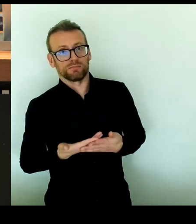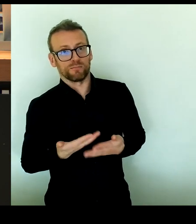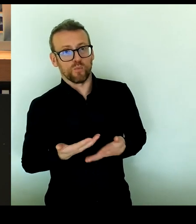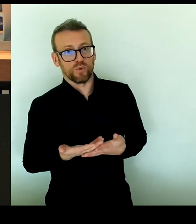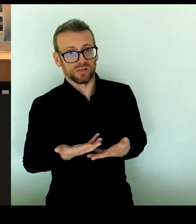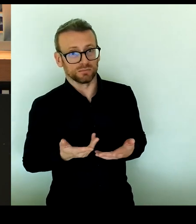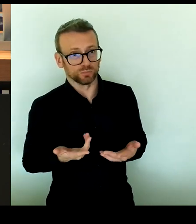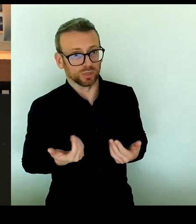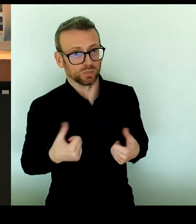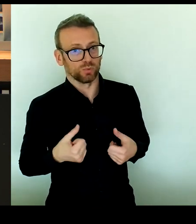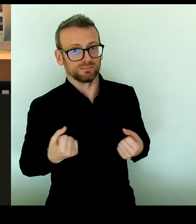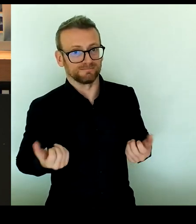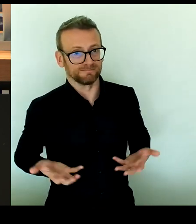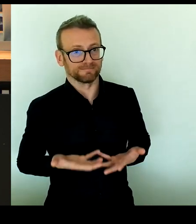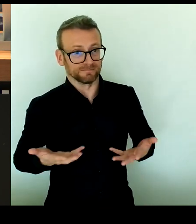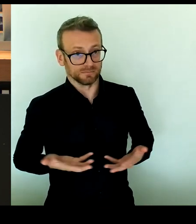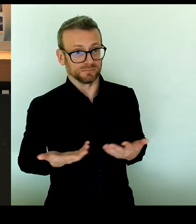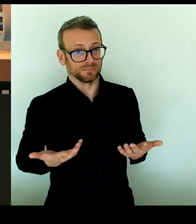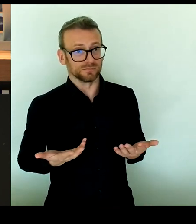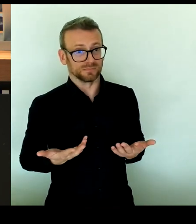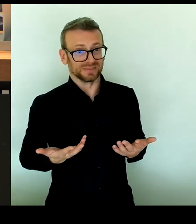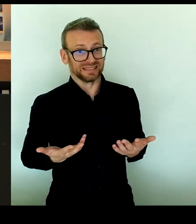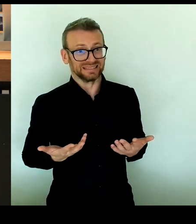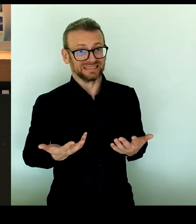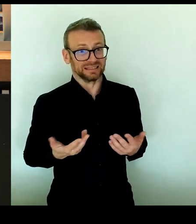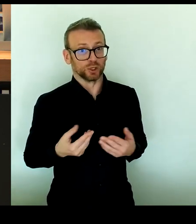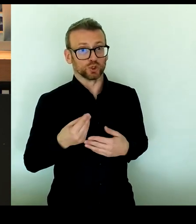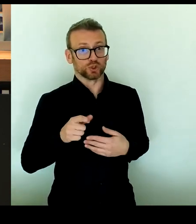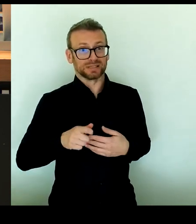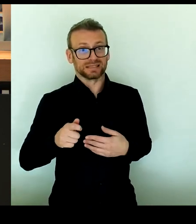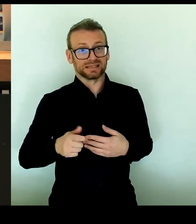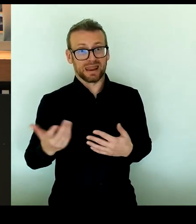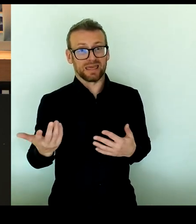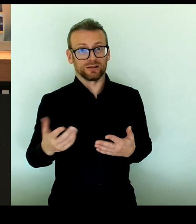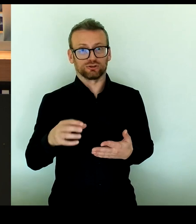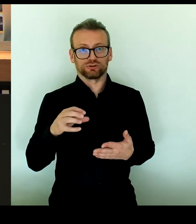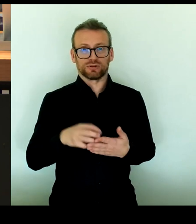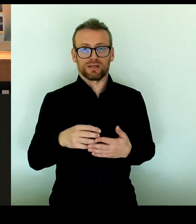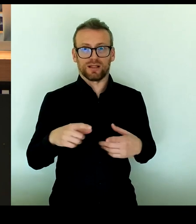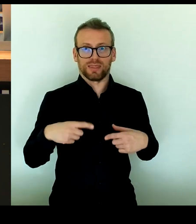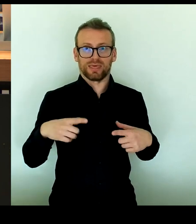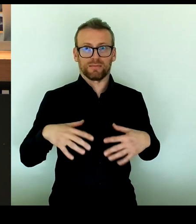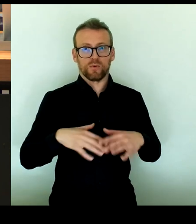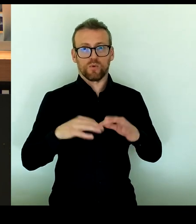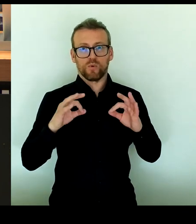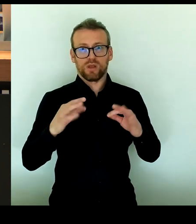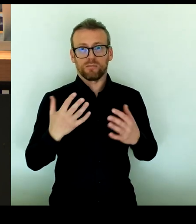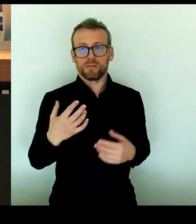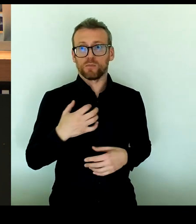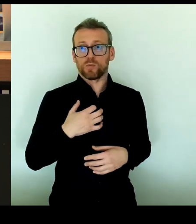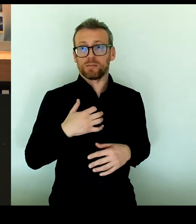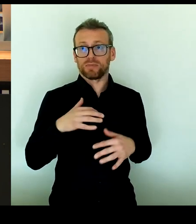und und und. Das, was Sie hier fordern, das schafft nicht einen einzigen Atelierraum mehr, keinen einzigen Arbeitsraum mehr.